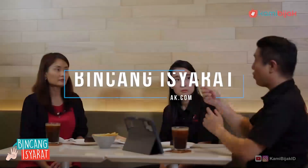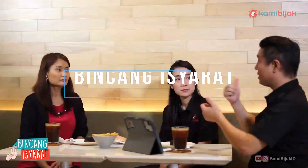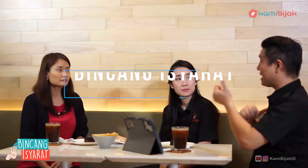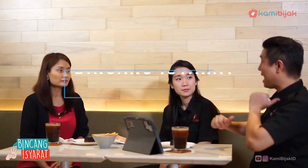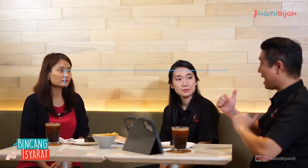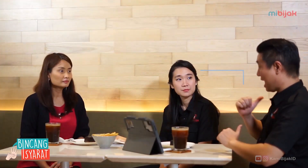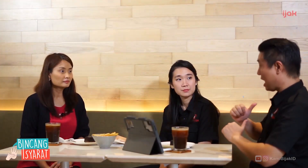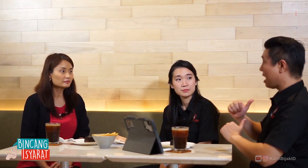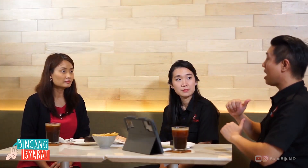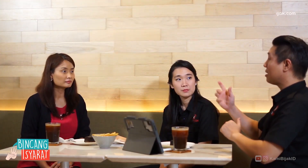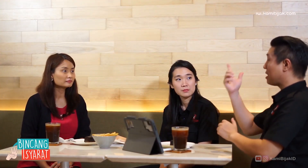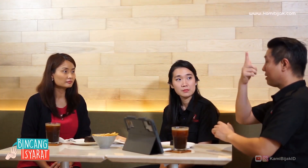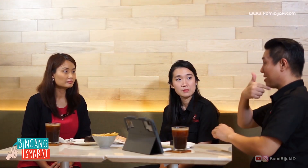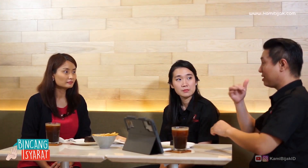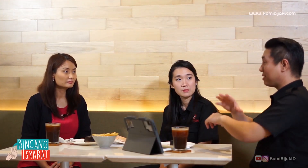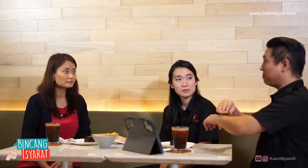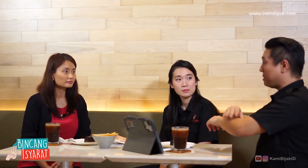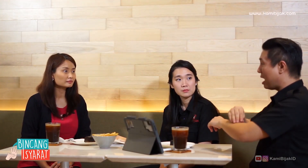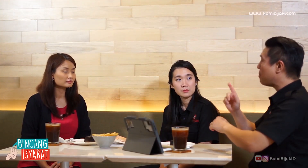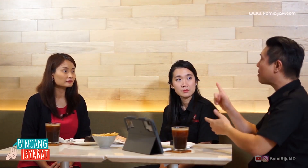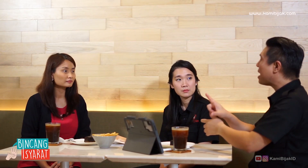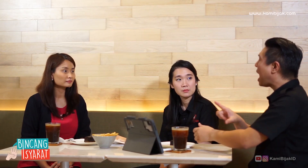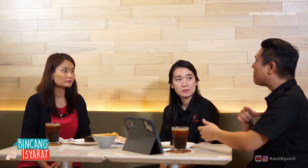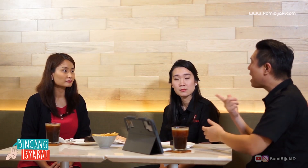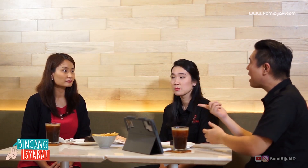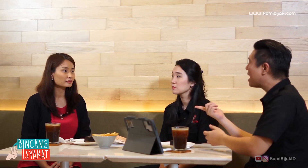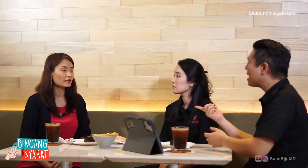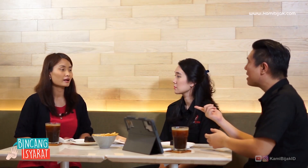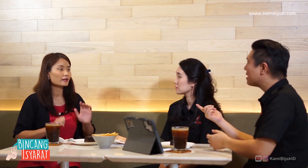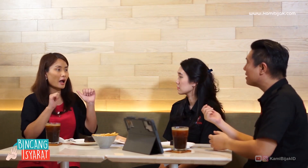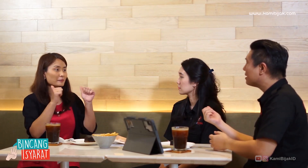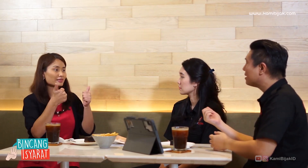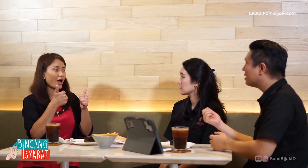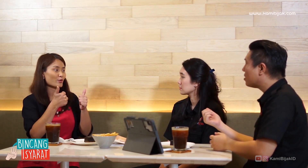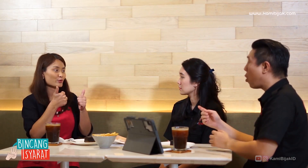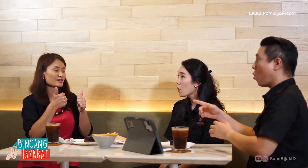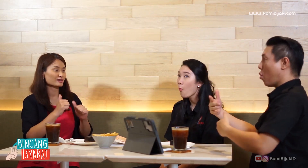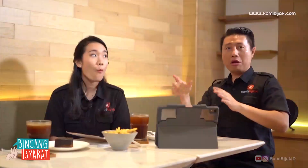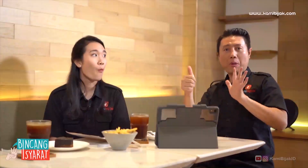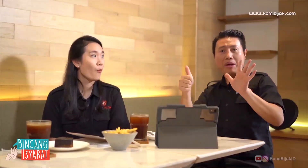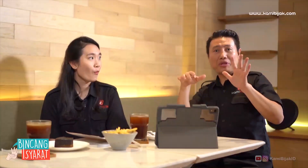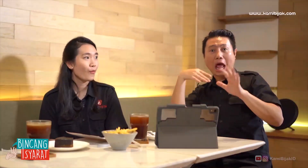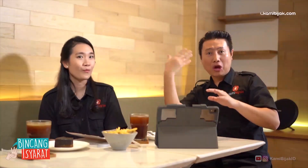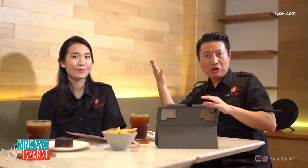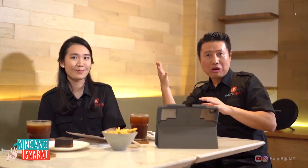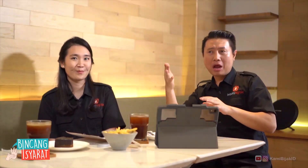Bagaimana usaha kecantikan dan spa ini dapat dukungan finansial? 6 Tahun